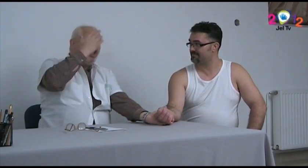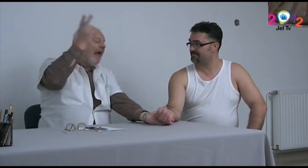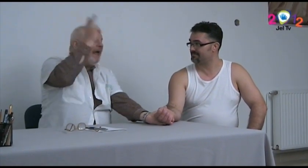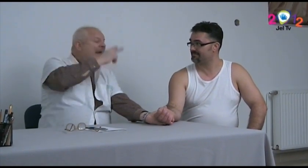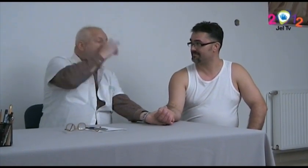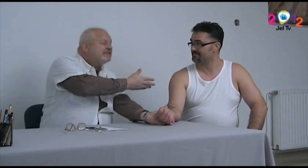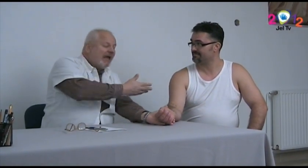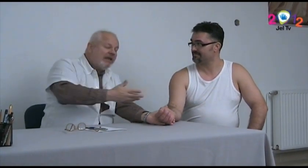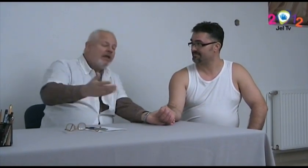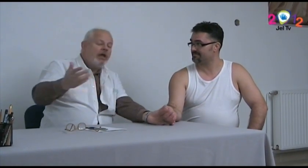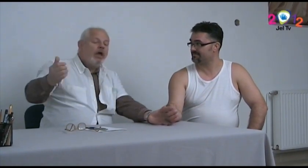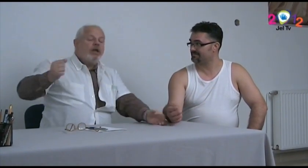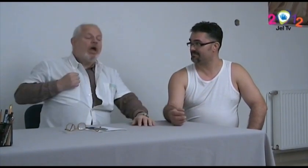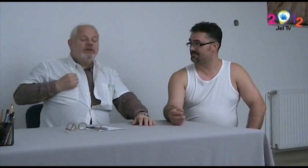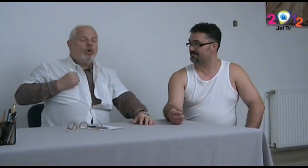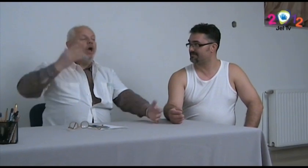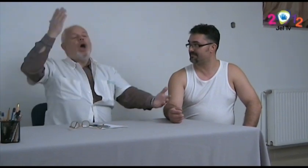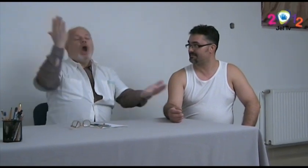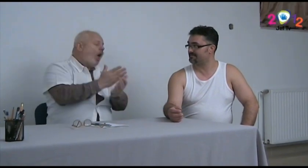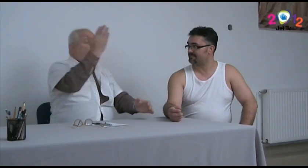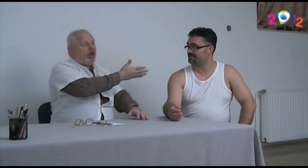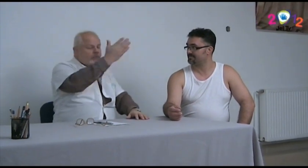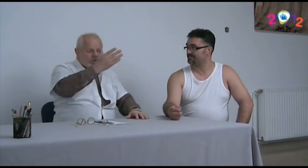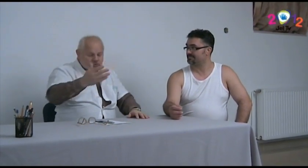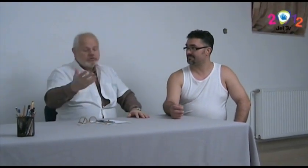Kérem a karodat. Hülye részeg, katonának alkalmas! Tûnés!